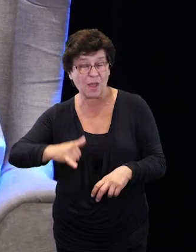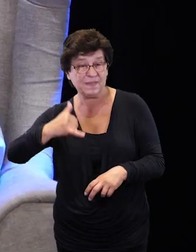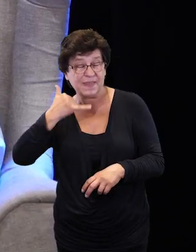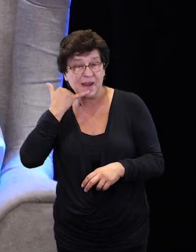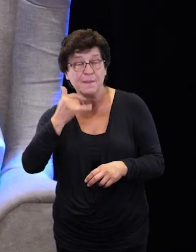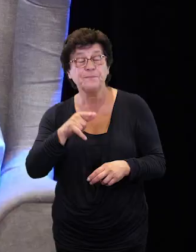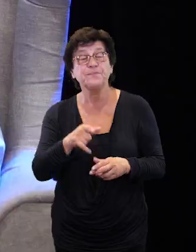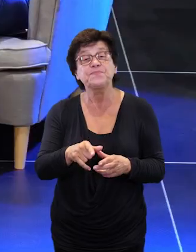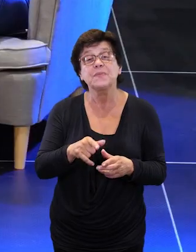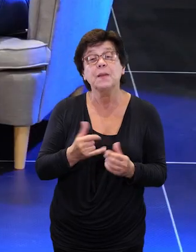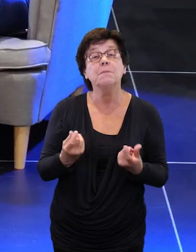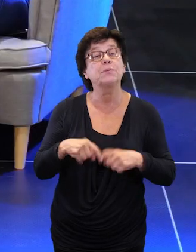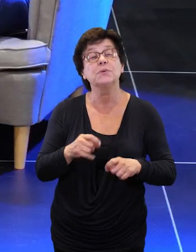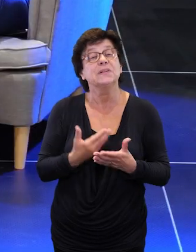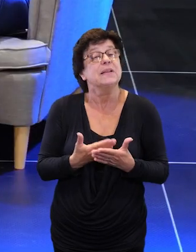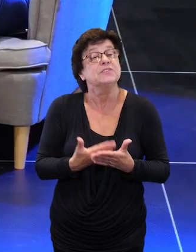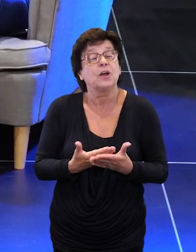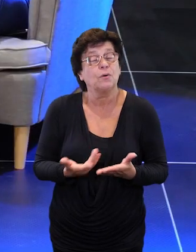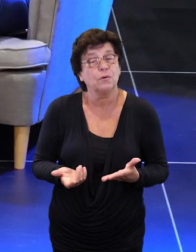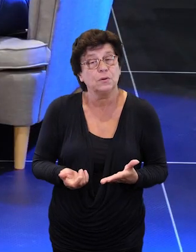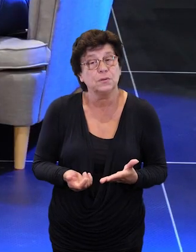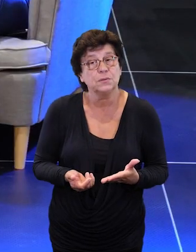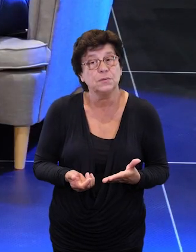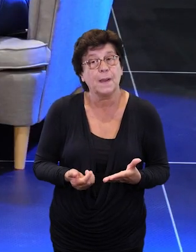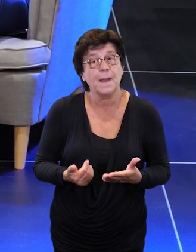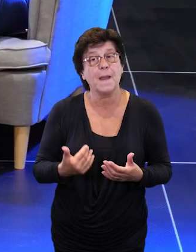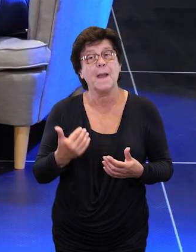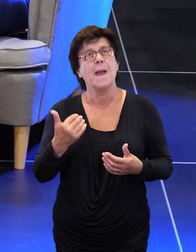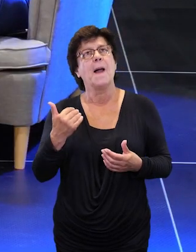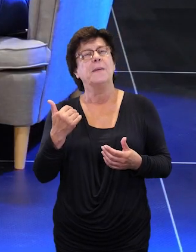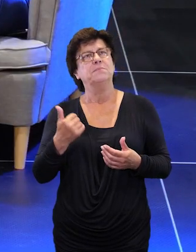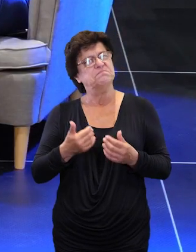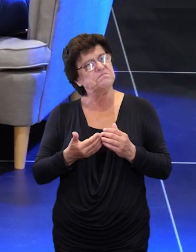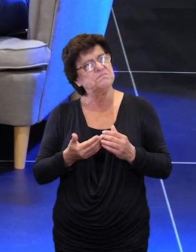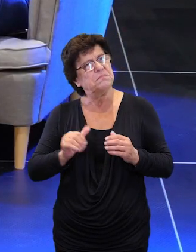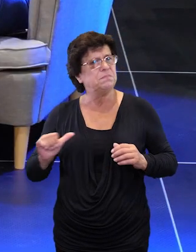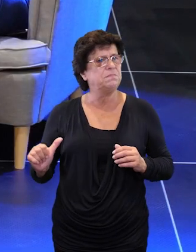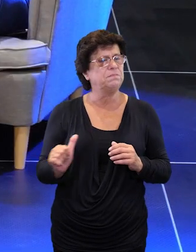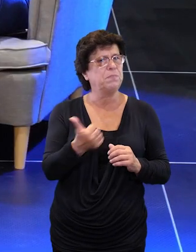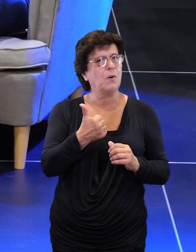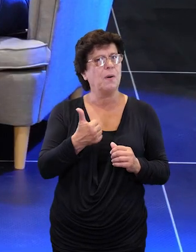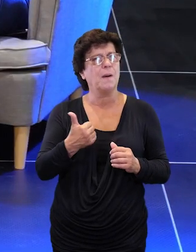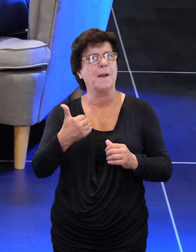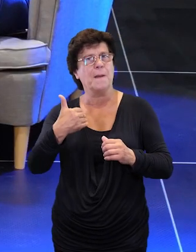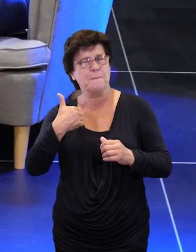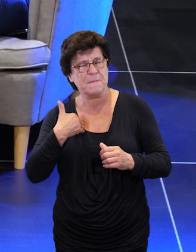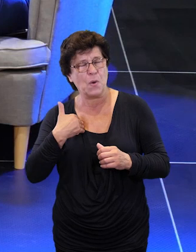Teleporady najpierw były czymś takim, że były możliwe, ale nikt z nich nie korzystał,